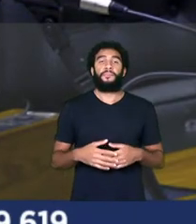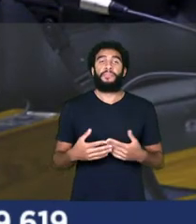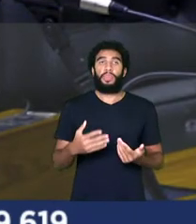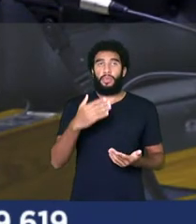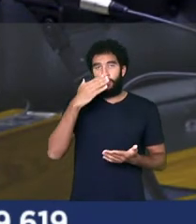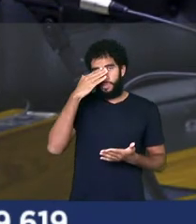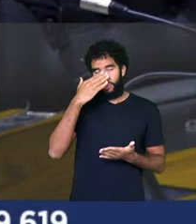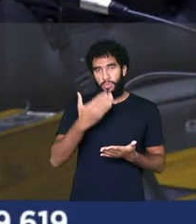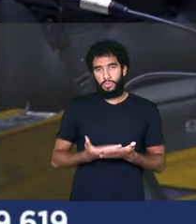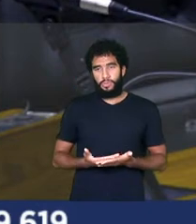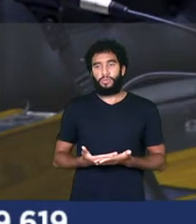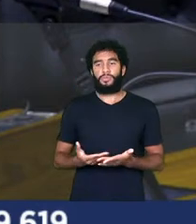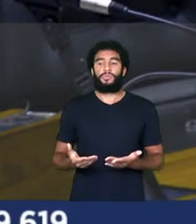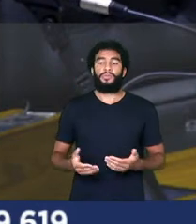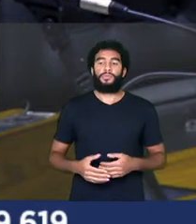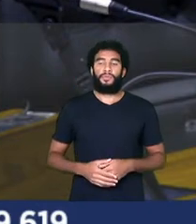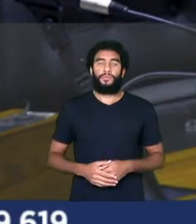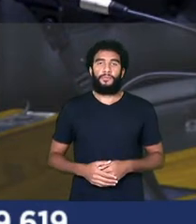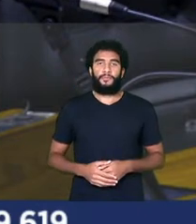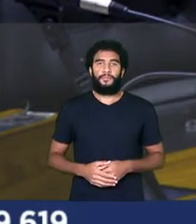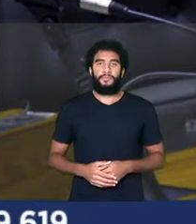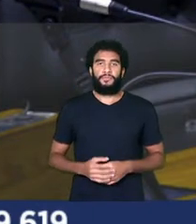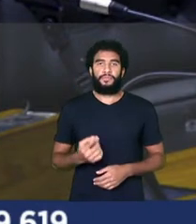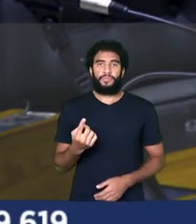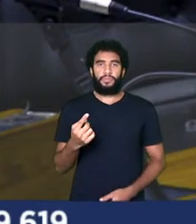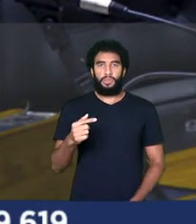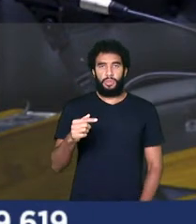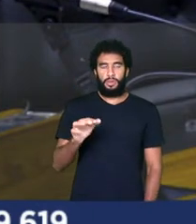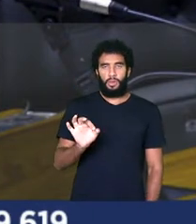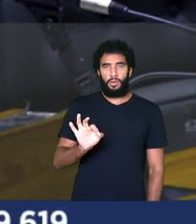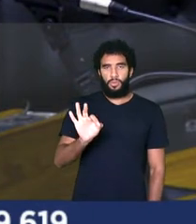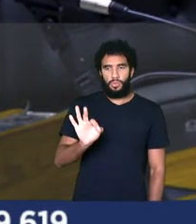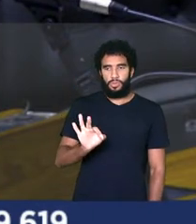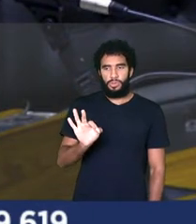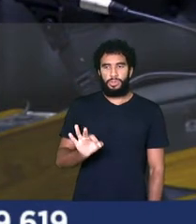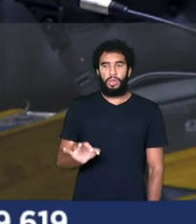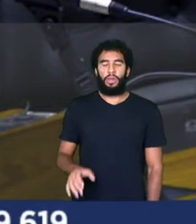MUITO GENEROSO COM OS JOGOS. PORTANTO, ACREDITO QUE É ...